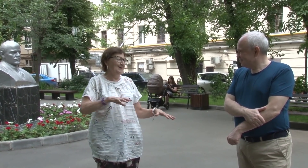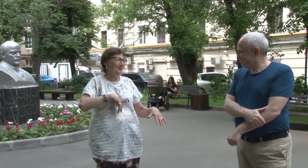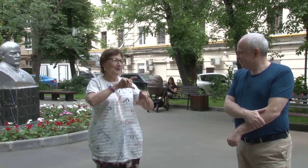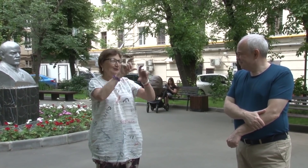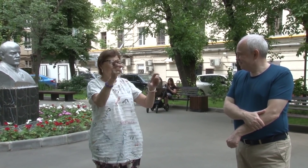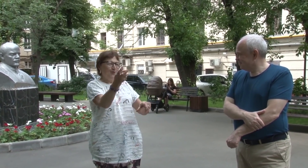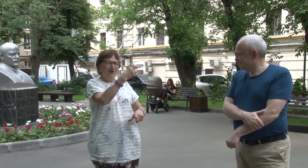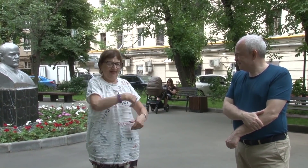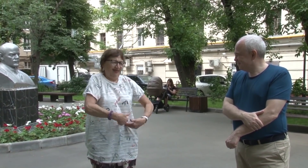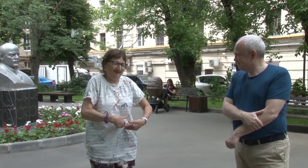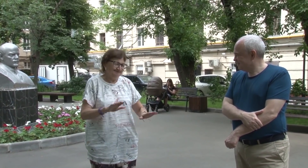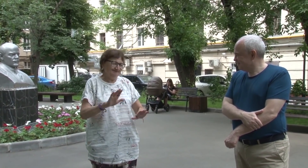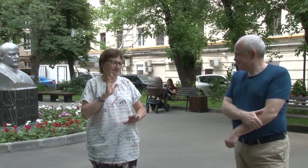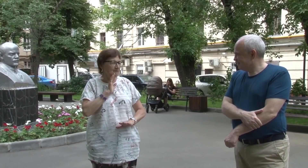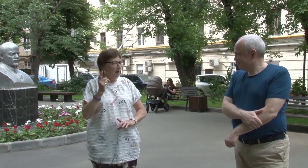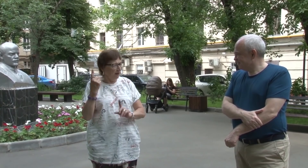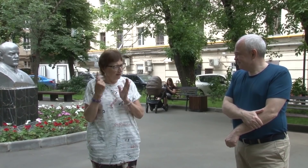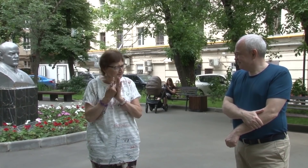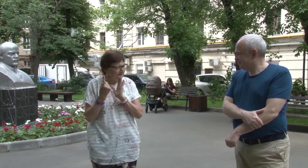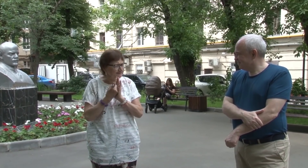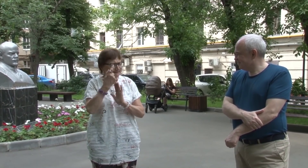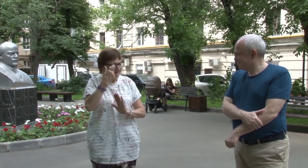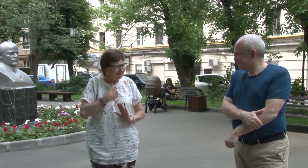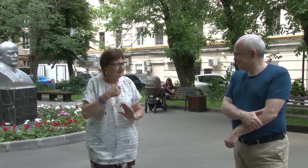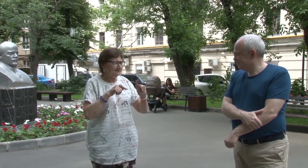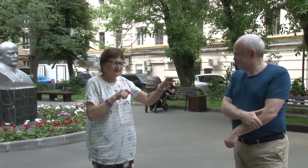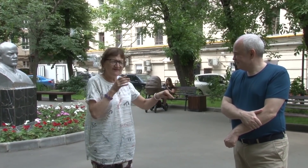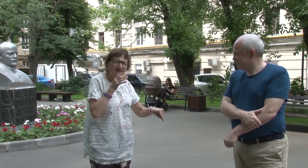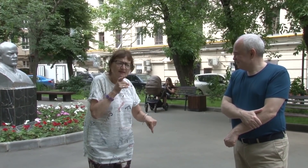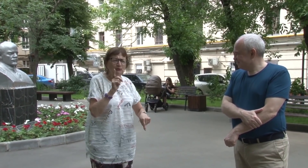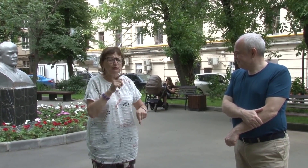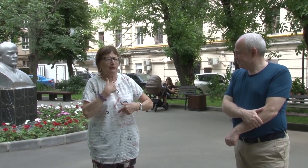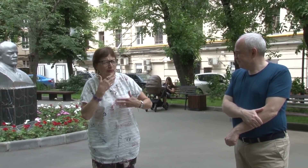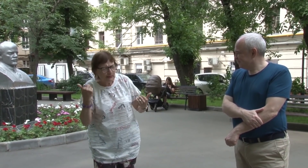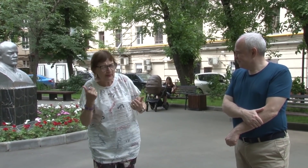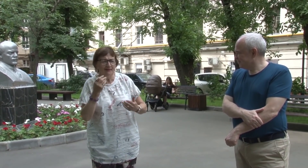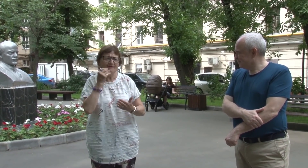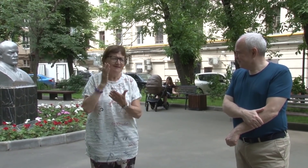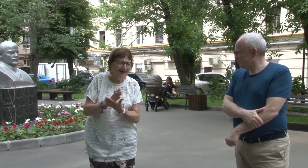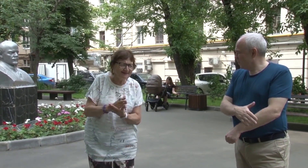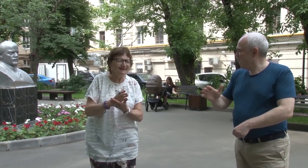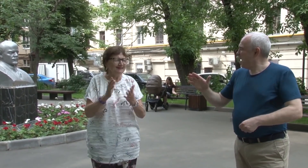После школы приходила. Как мама говорила – надо поесть, чтобы была сыта!